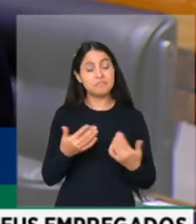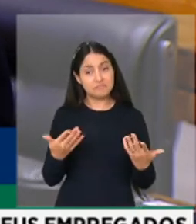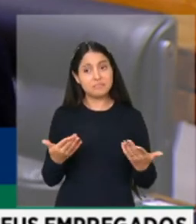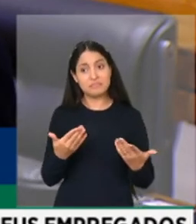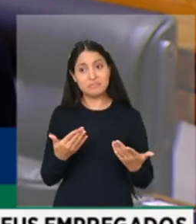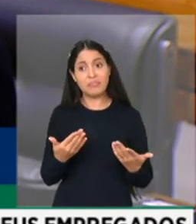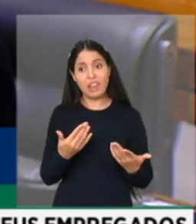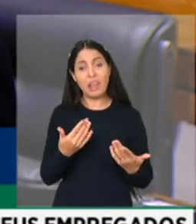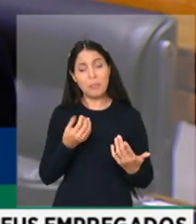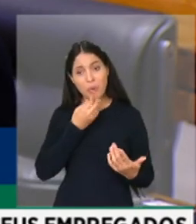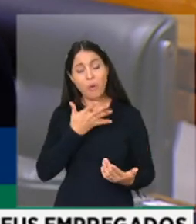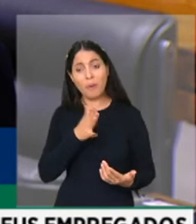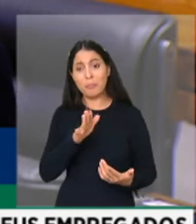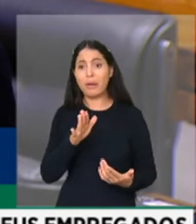VÁLIDA MAS DENTRO DO PSL, NÃO PELO BLOCO, A